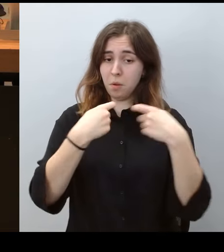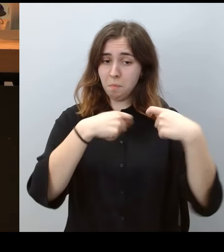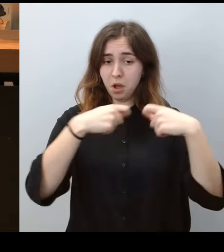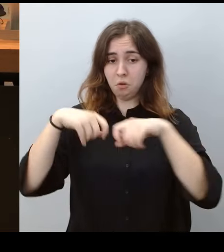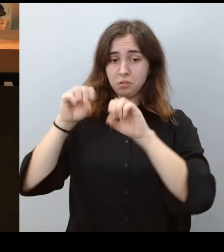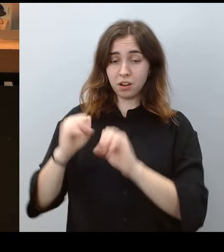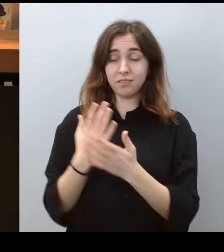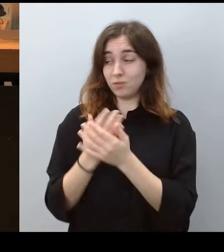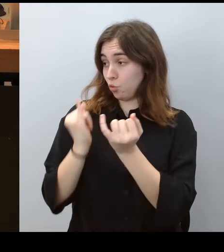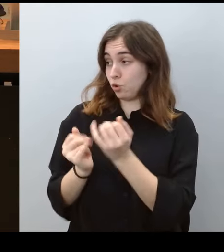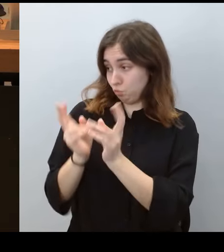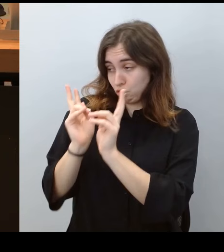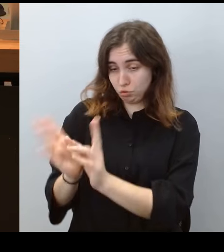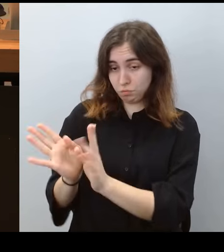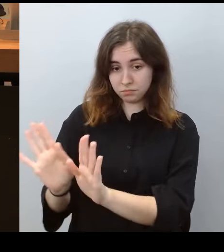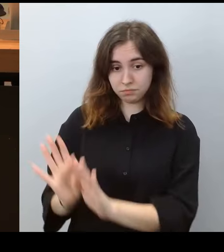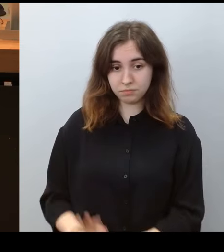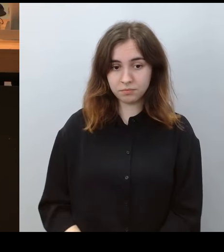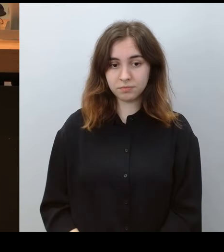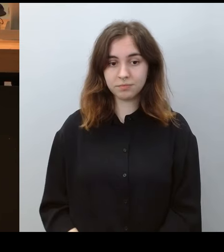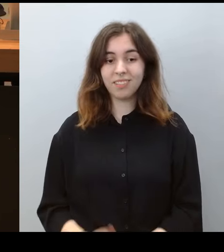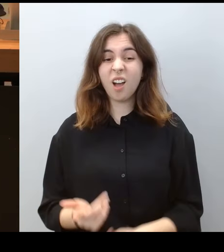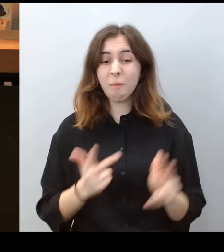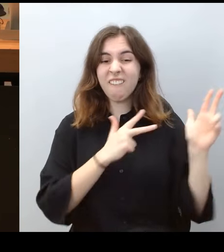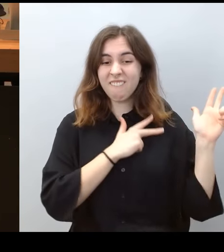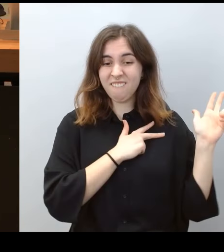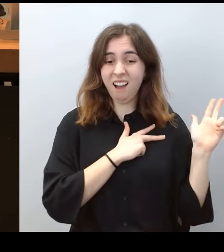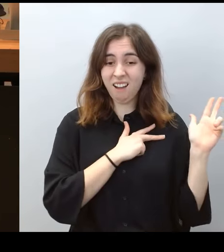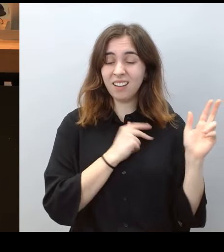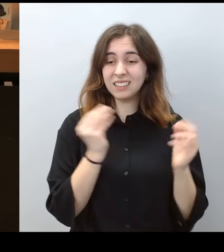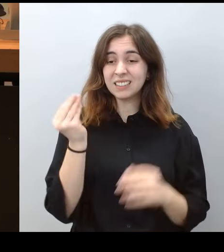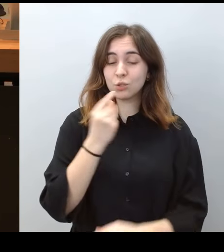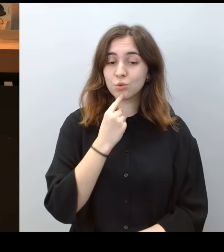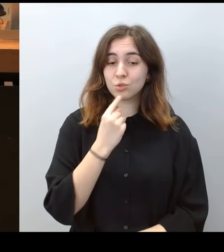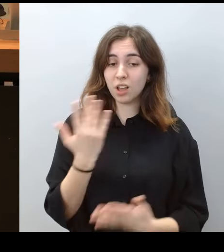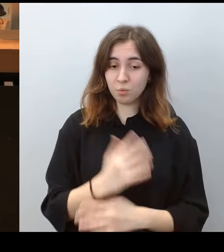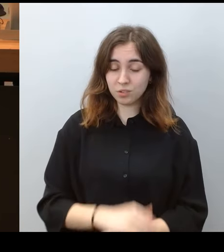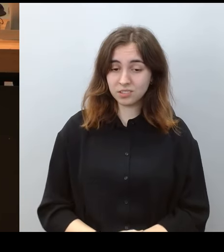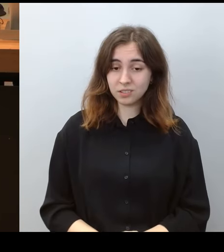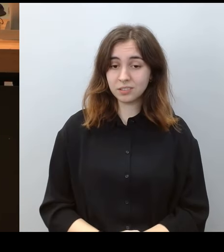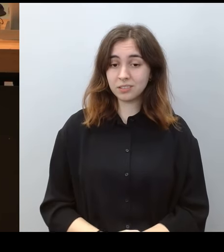Zur Wahrheit gehört aber auch Ohne die neue schwarz rote Koalition und